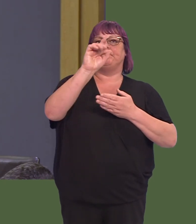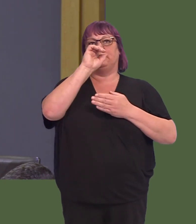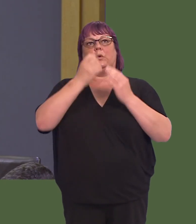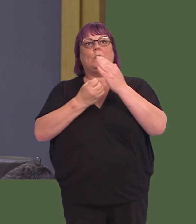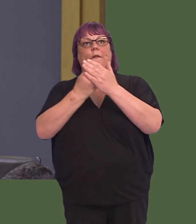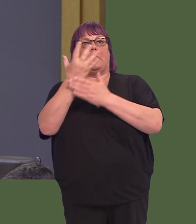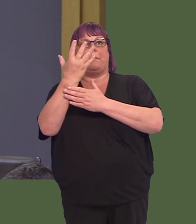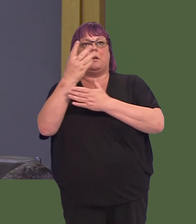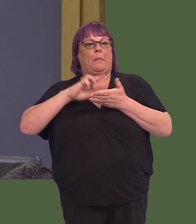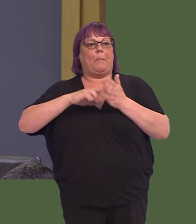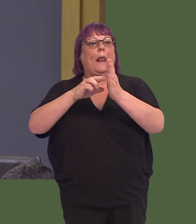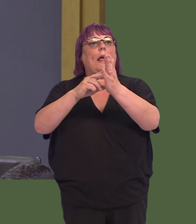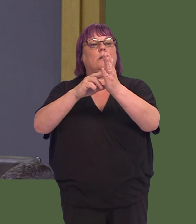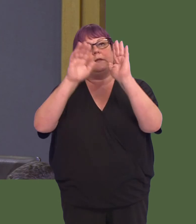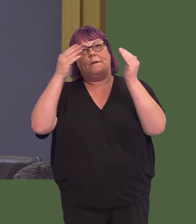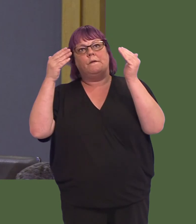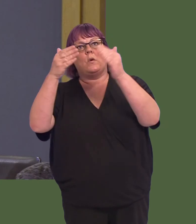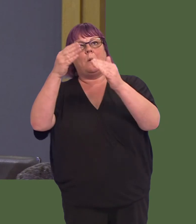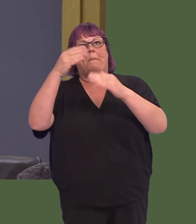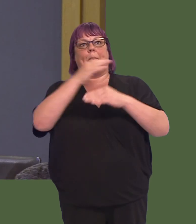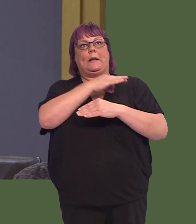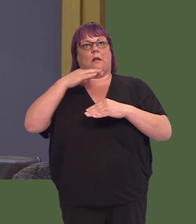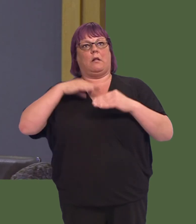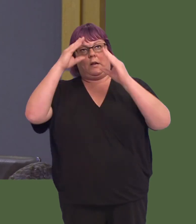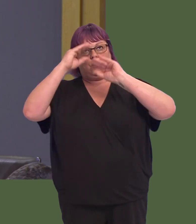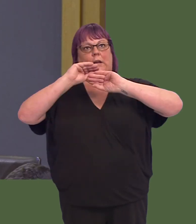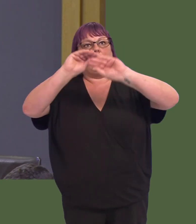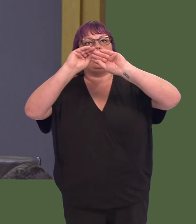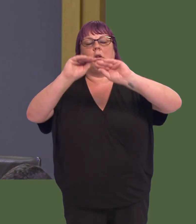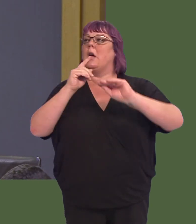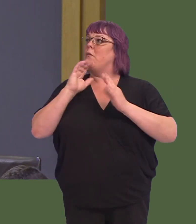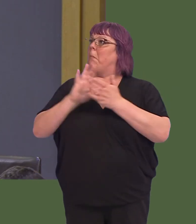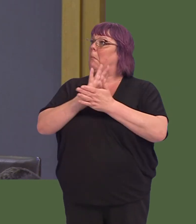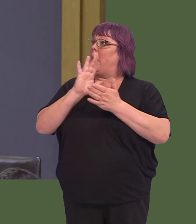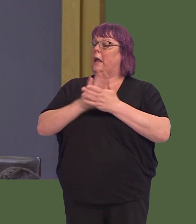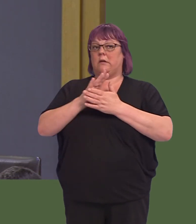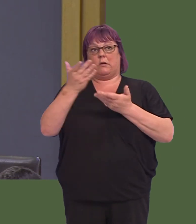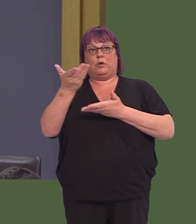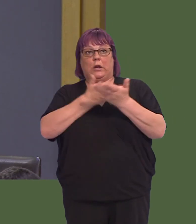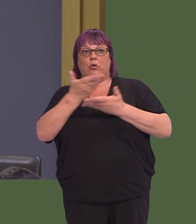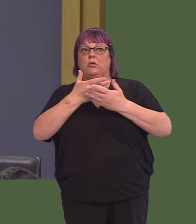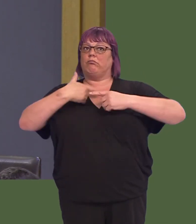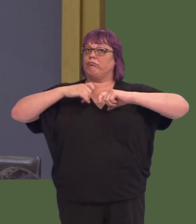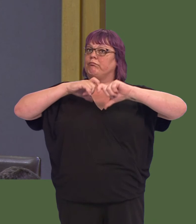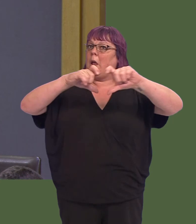Rydw i'n falch bod y trafodaethau'n parhau ond fe hoffwn i fanylion ynglyn ‚'r gwariant